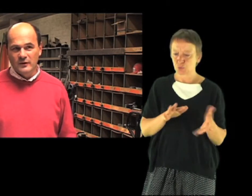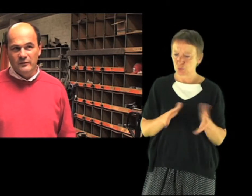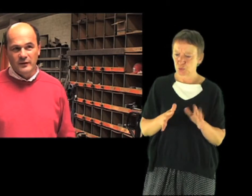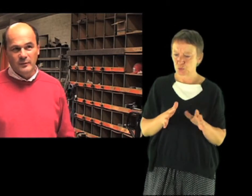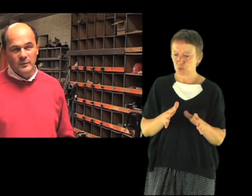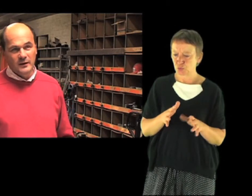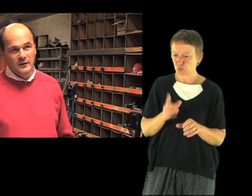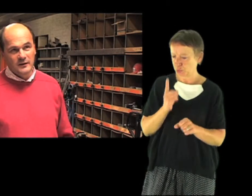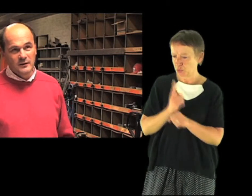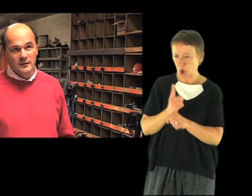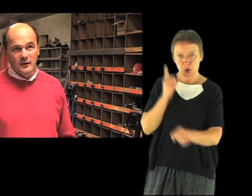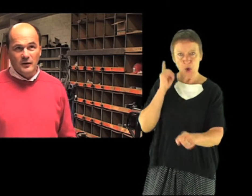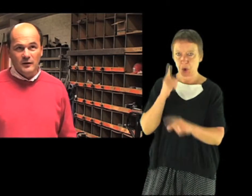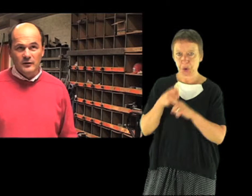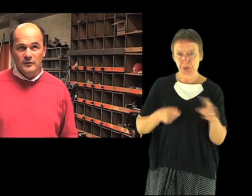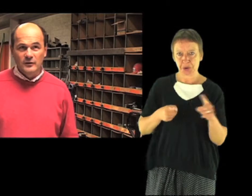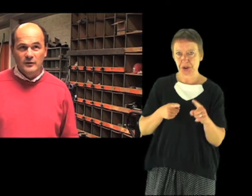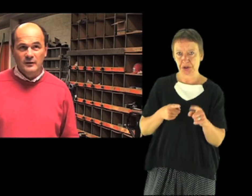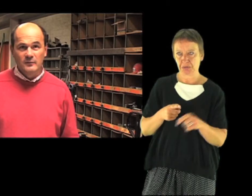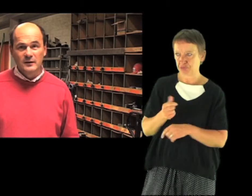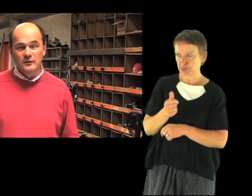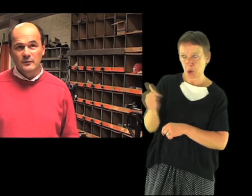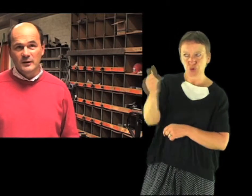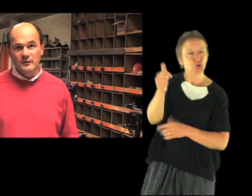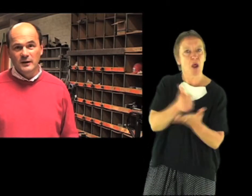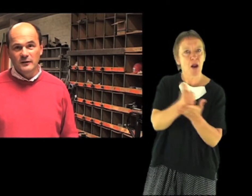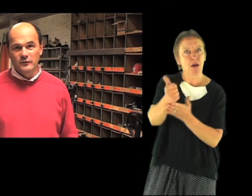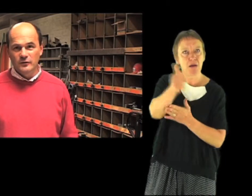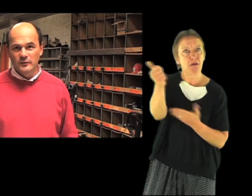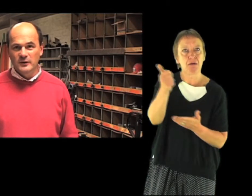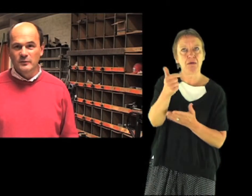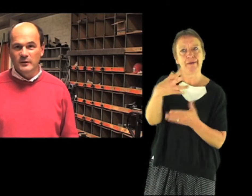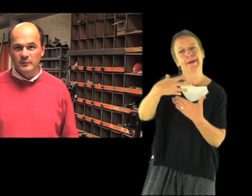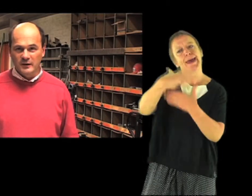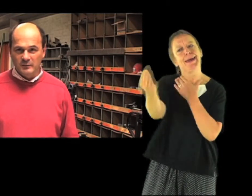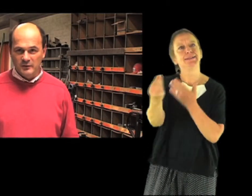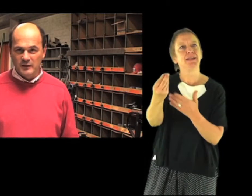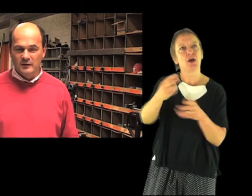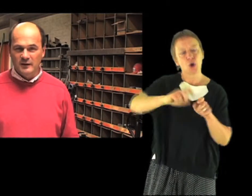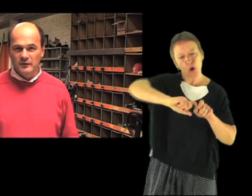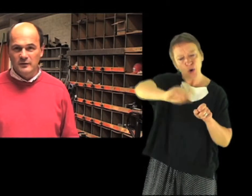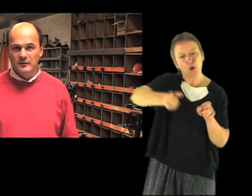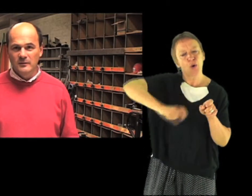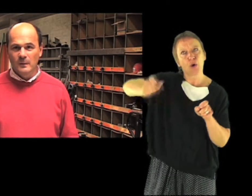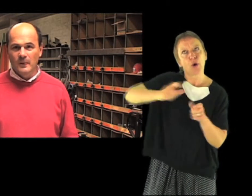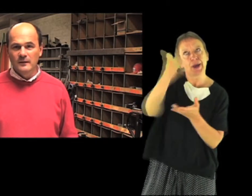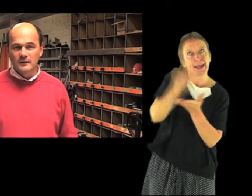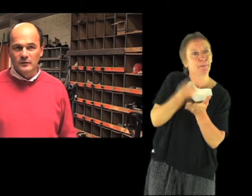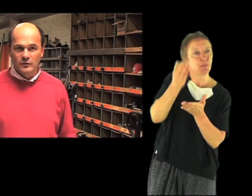Donc, ça fait à peu près un an et demi qu'il a une autonomie complète pour les capteurs extérieurs